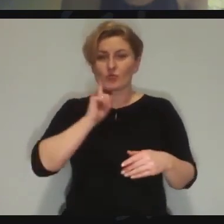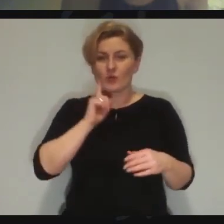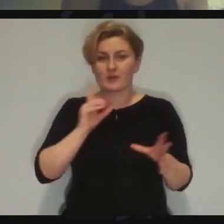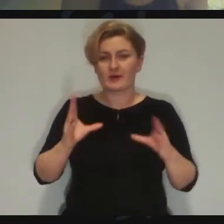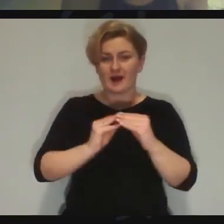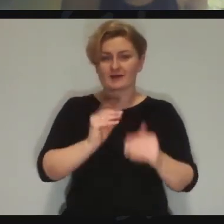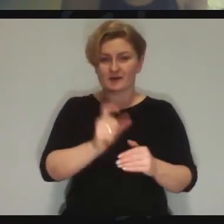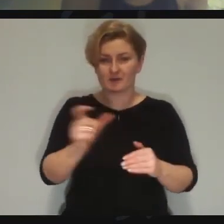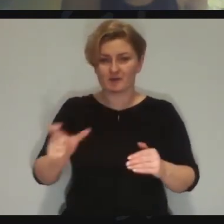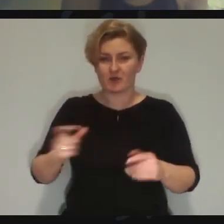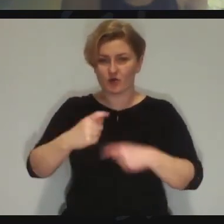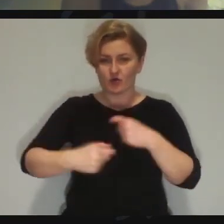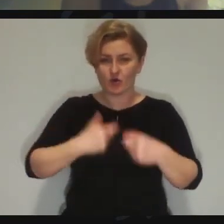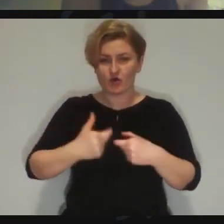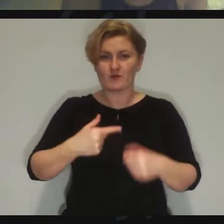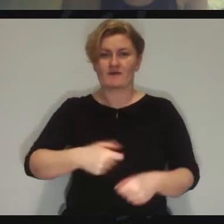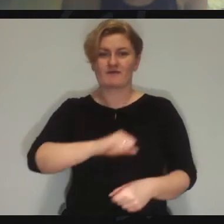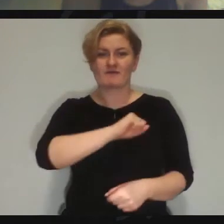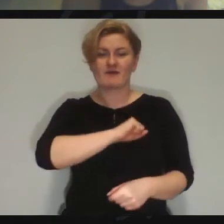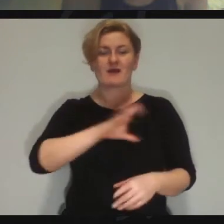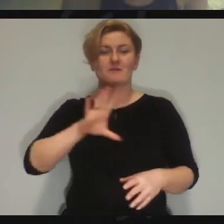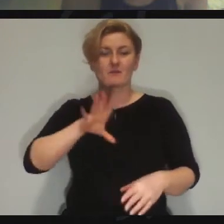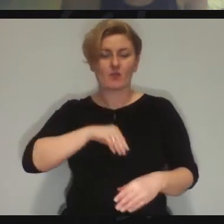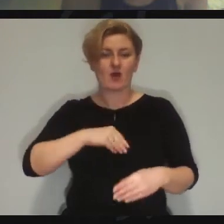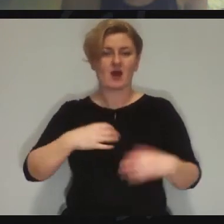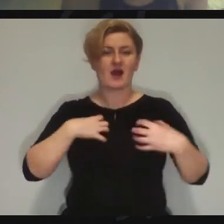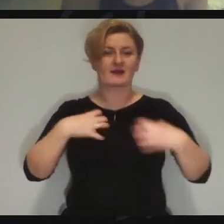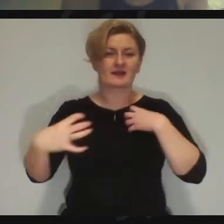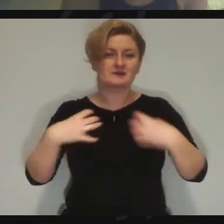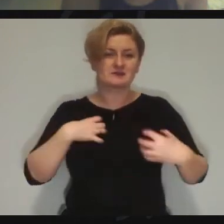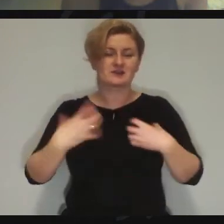To jest fajnie i można się przy tym spełniać artystycznie.